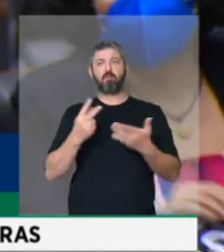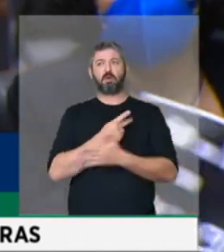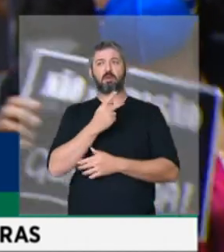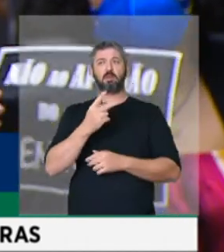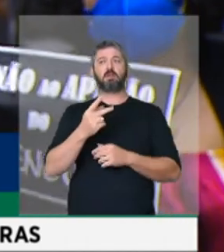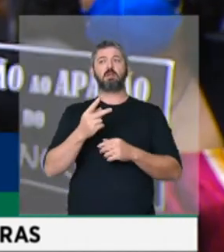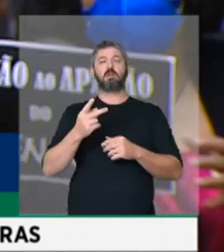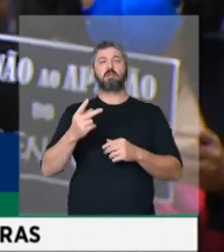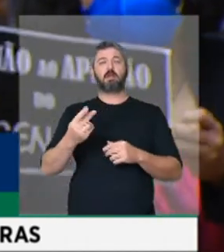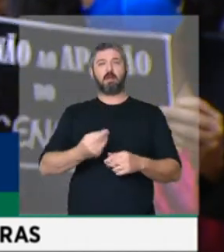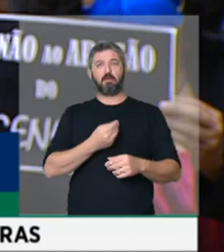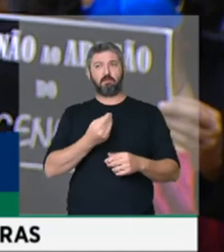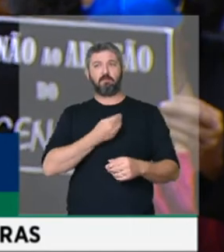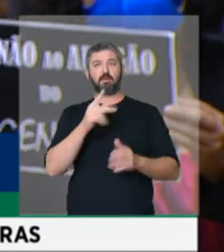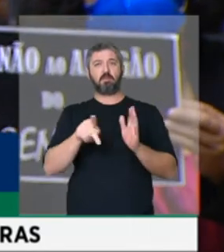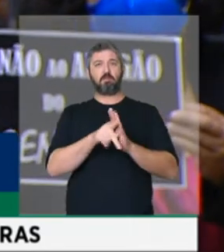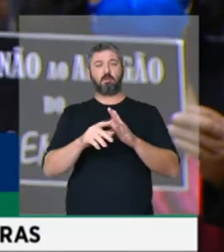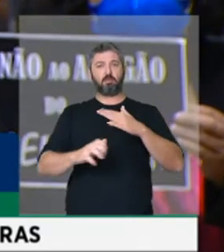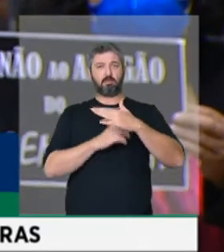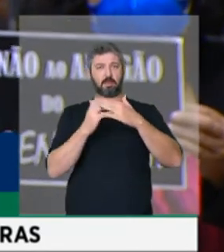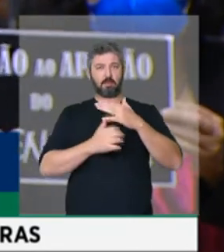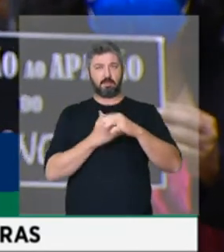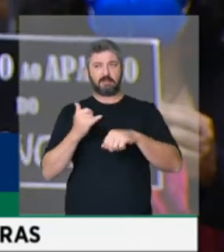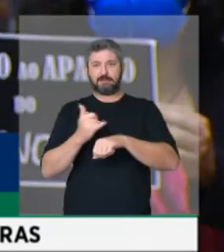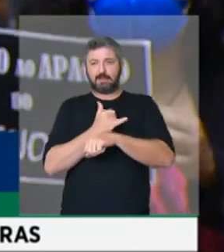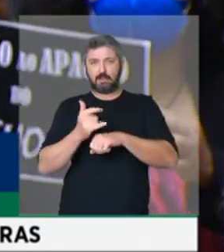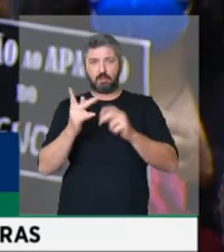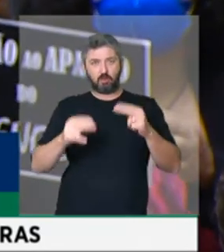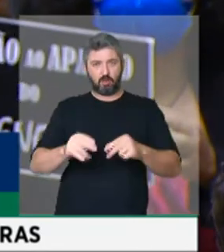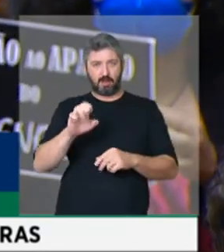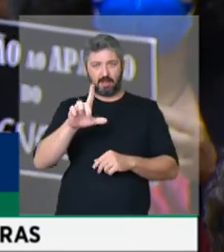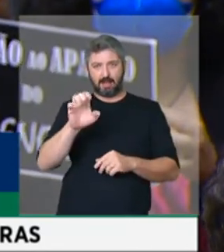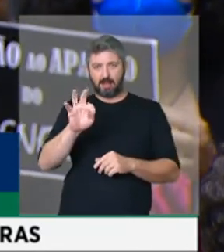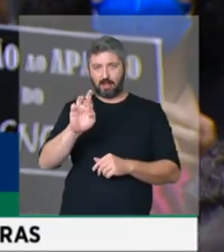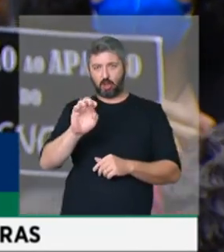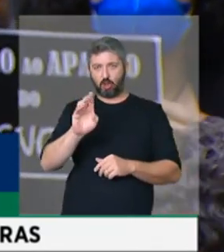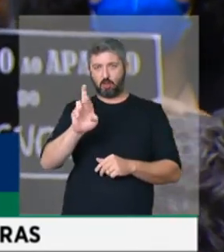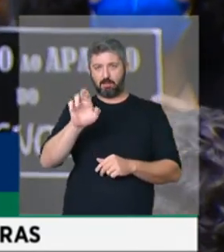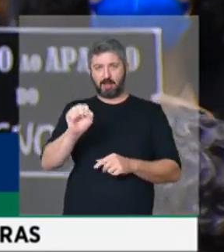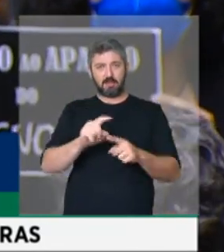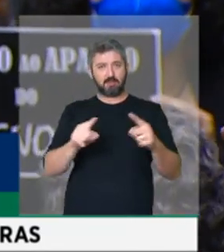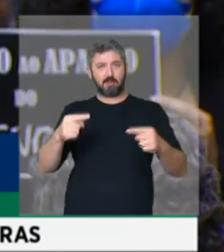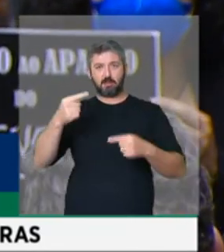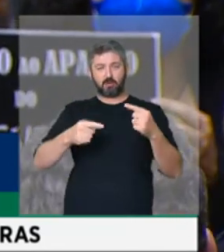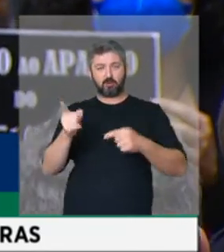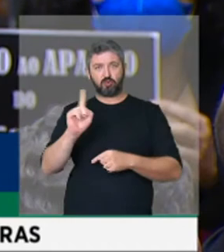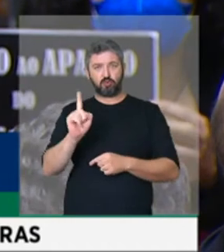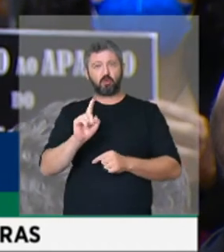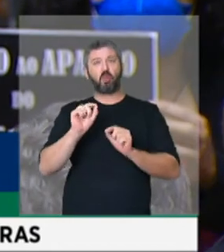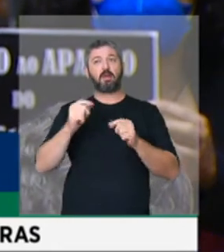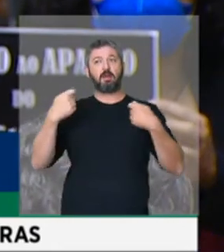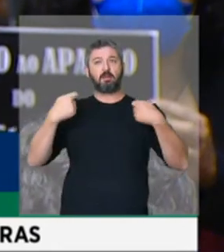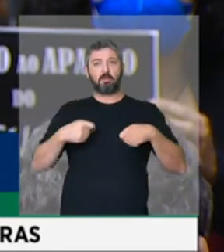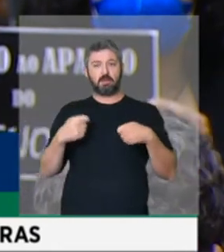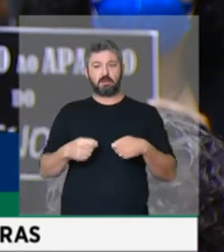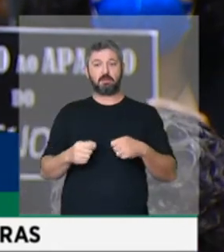ORIENTA O PSB? DEPUTADO BIRA. -- [DEPUTADO]: PSB EM OBSTRUÇÃO, PRESIDENTE. É INADMISSÍVEL QUE A GENTE DECIDA OS RUMOS DE UMA EMPRESA